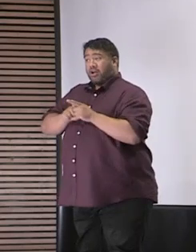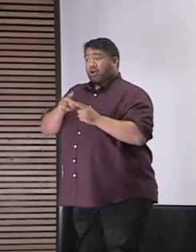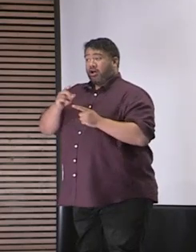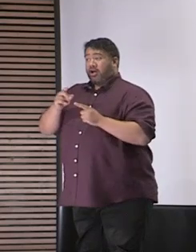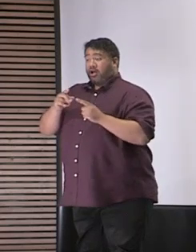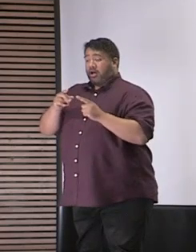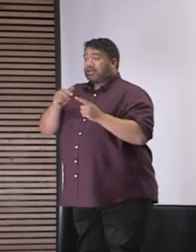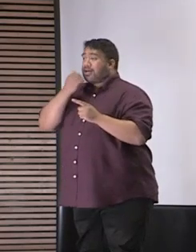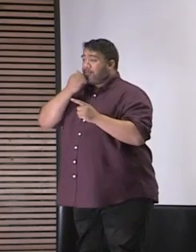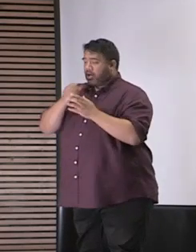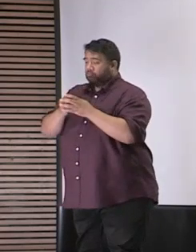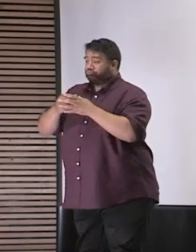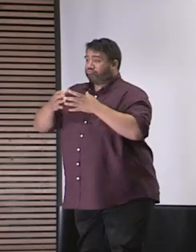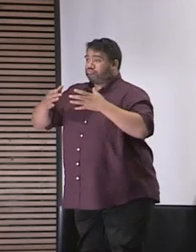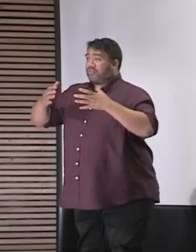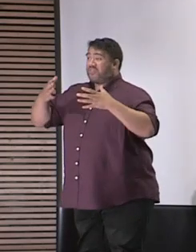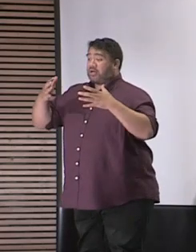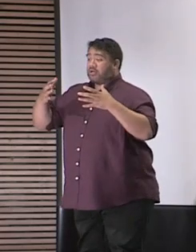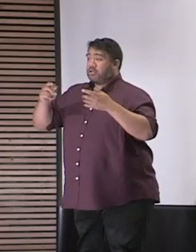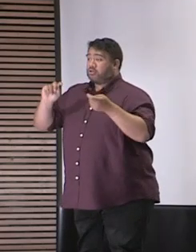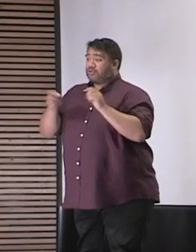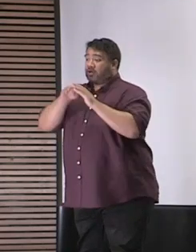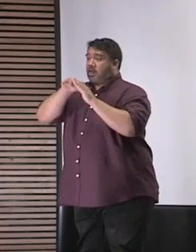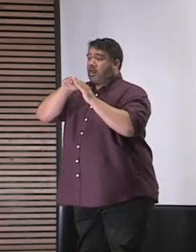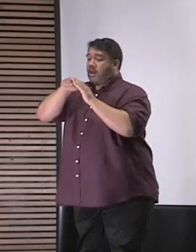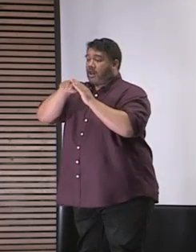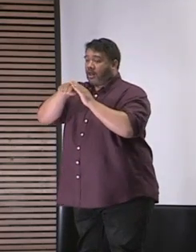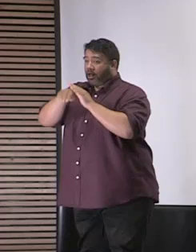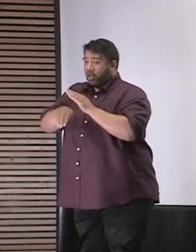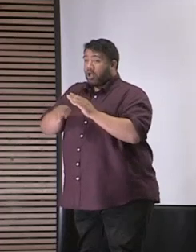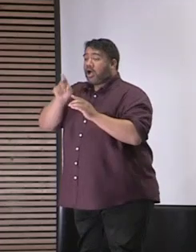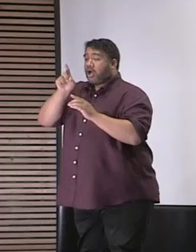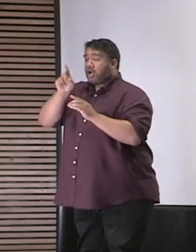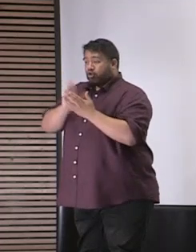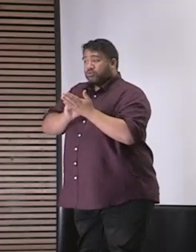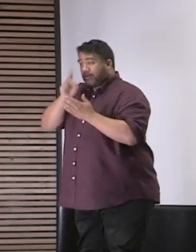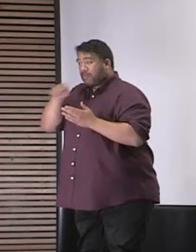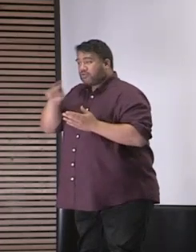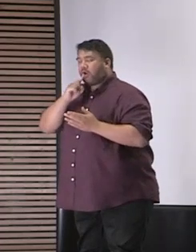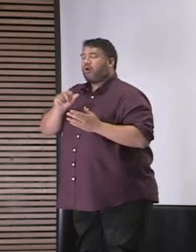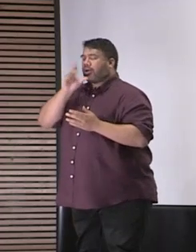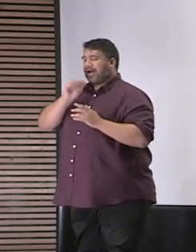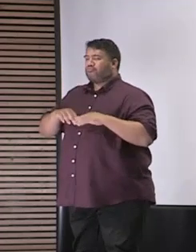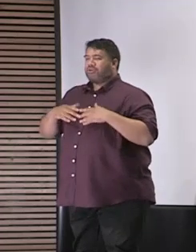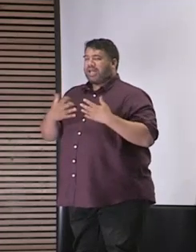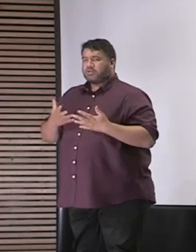comportan. Necesitamos que todos